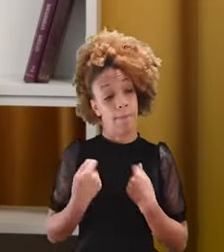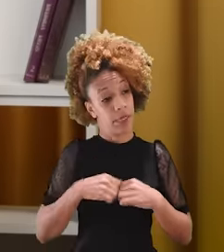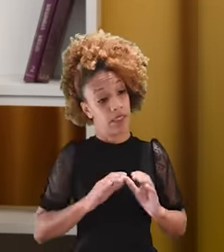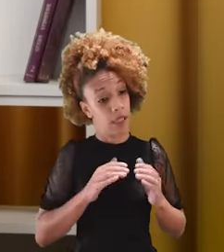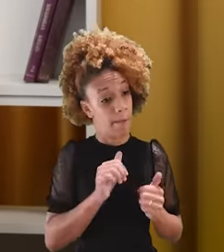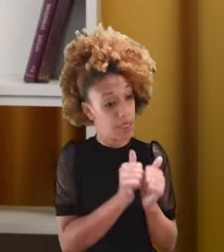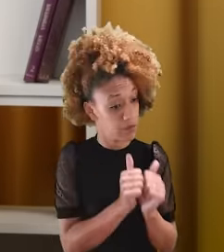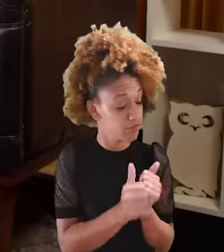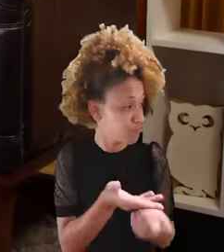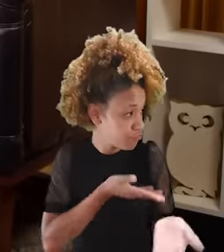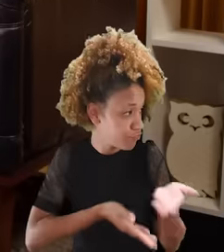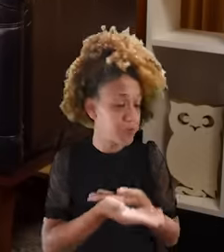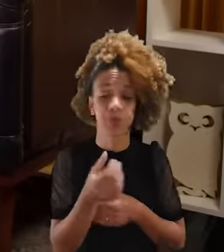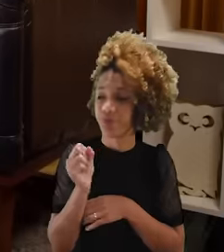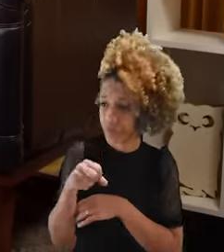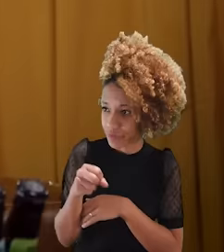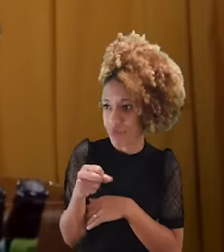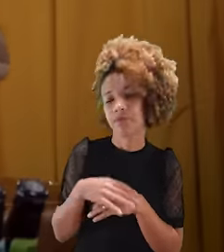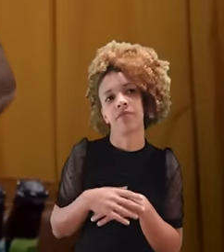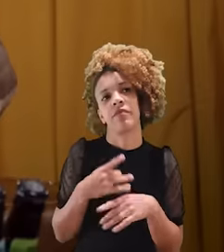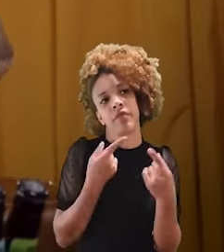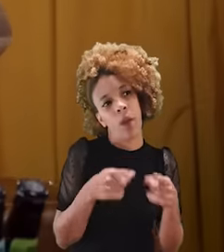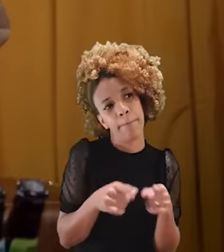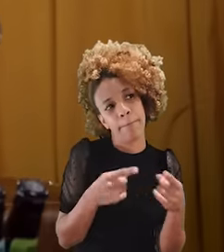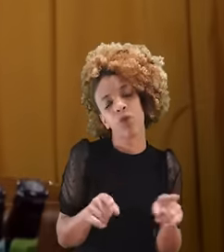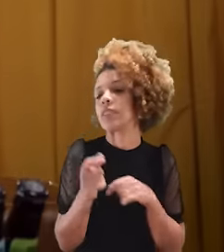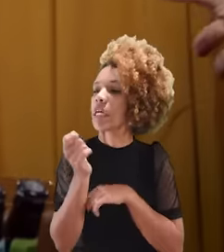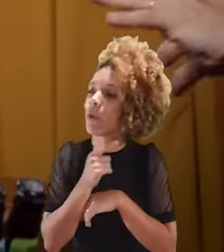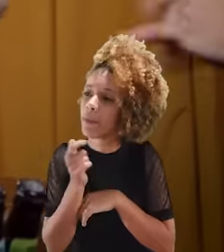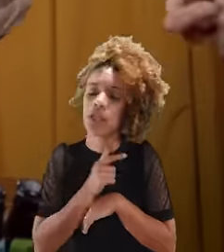jogar bola com a criança exatamente e a tem música é comédia Então vamos lá vai ter a sua Estreia dia